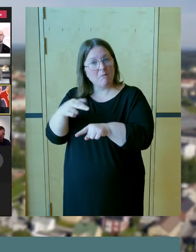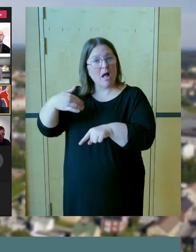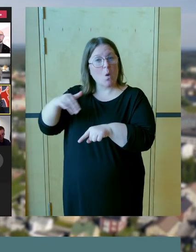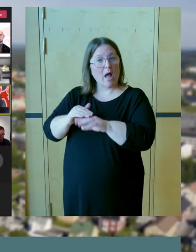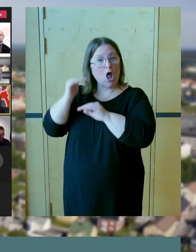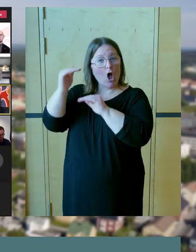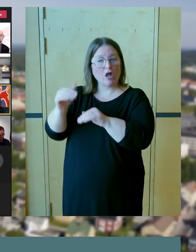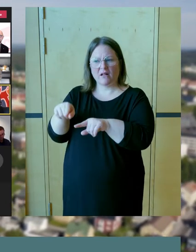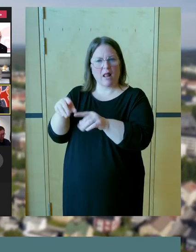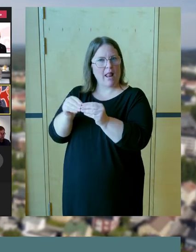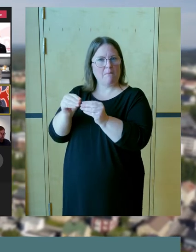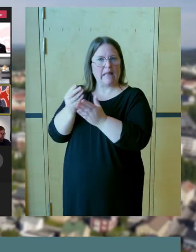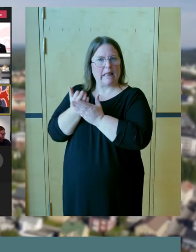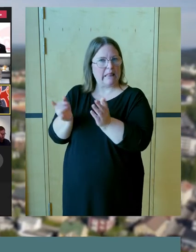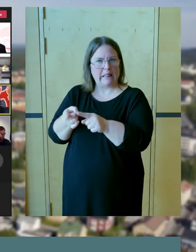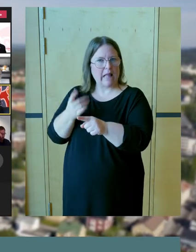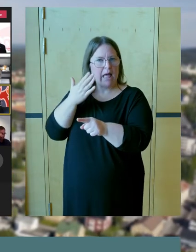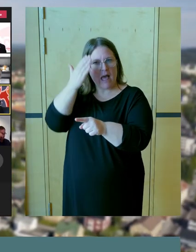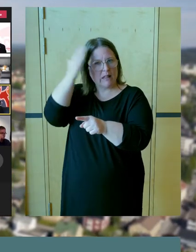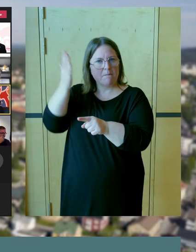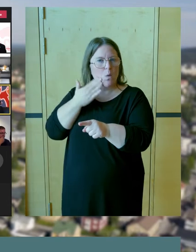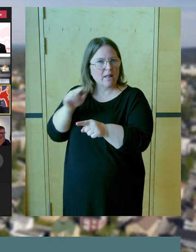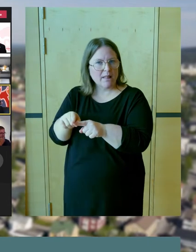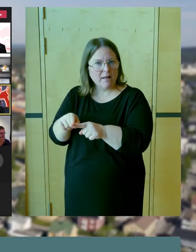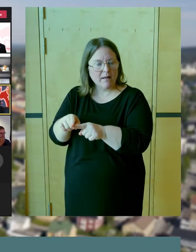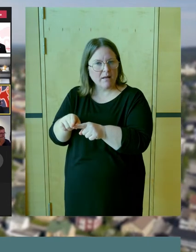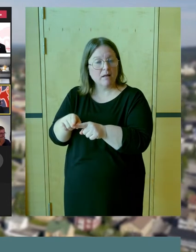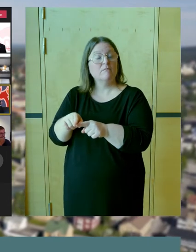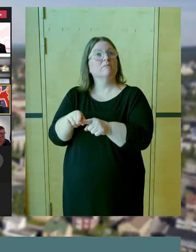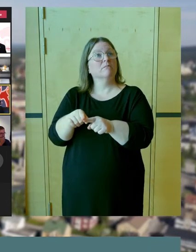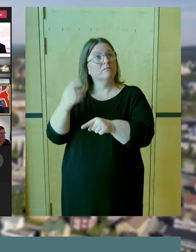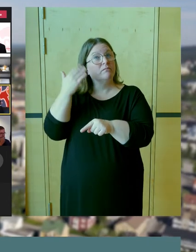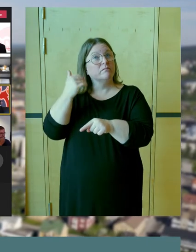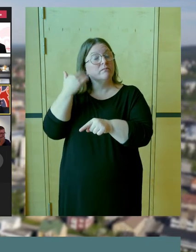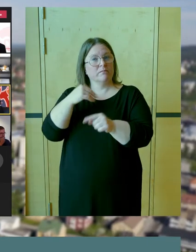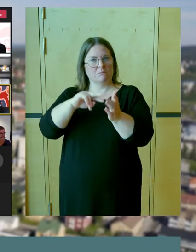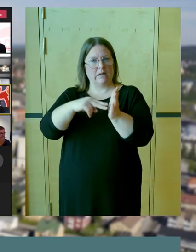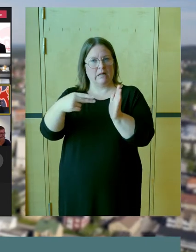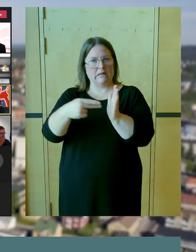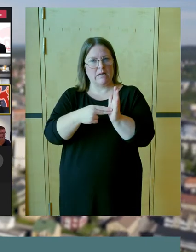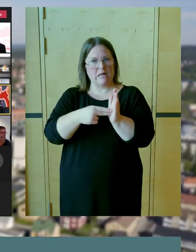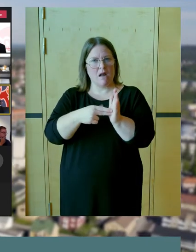Lämpliga som äldreboenden och när det fanns En planering av boende på Erik Stridh som var